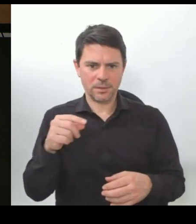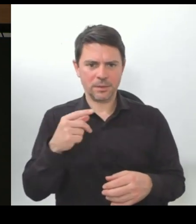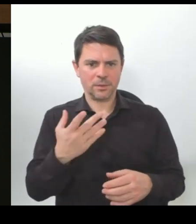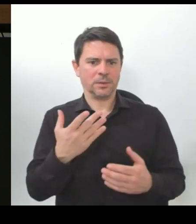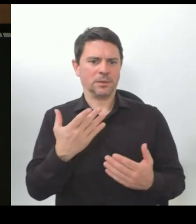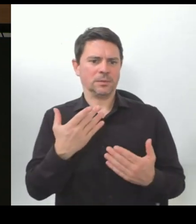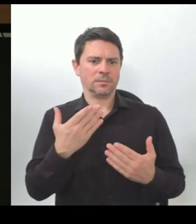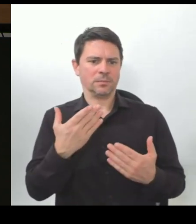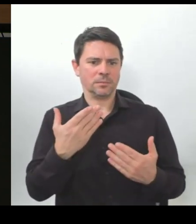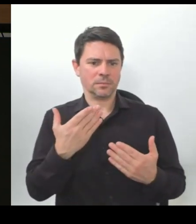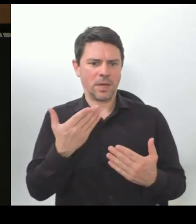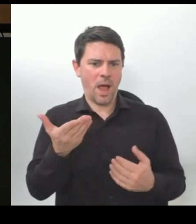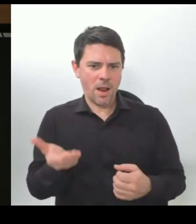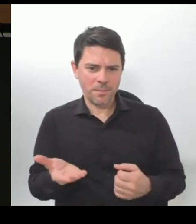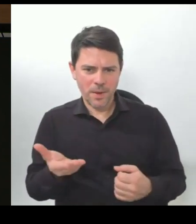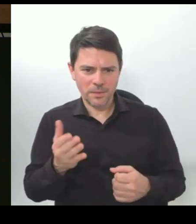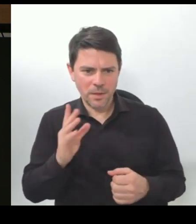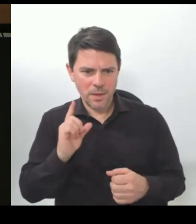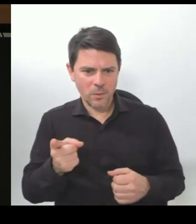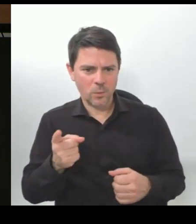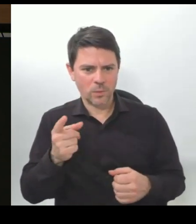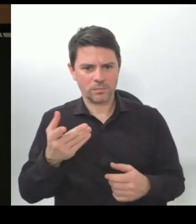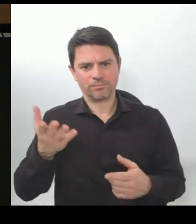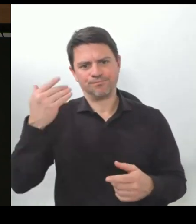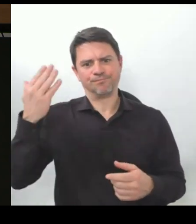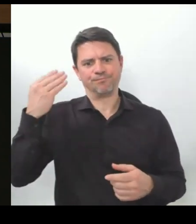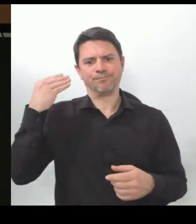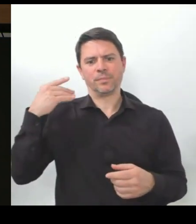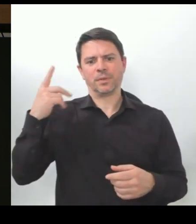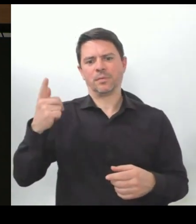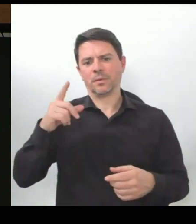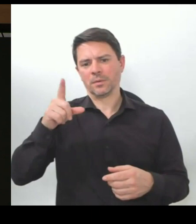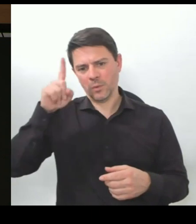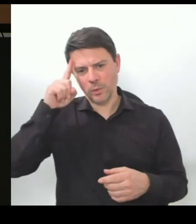eben nicht geachtet wurden. Beamte spüren